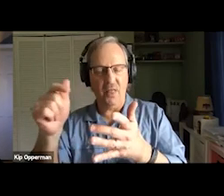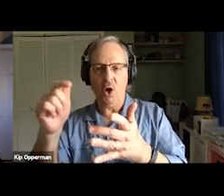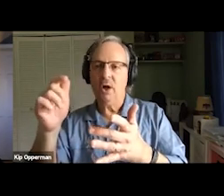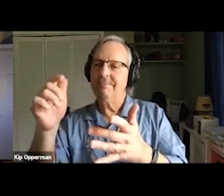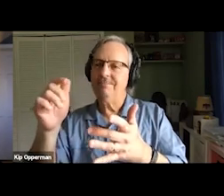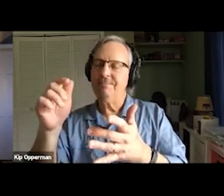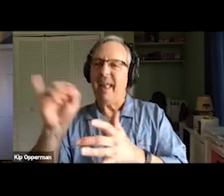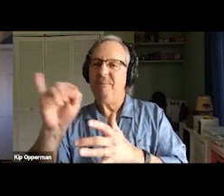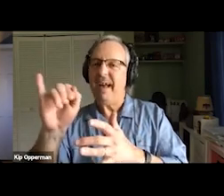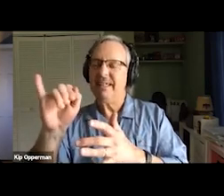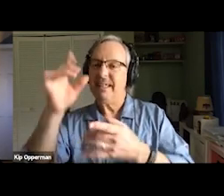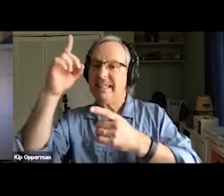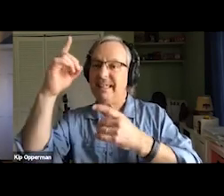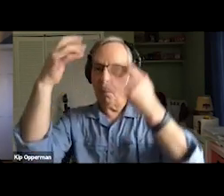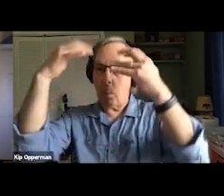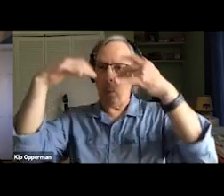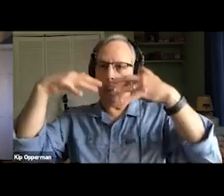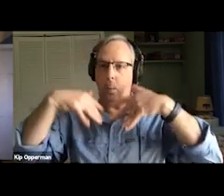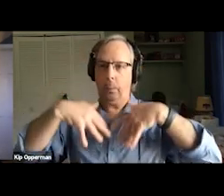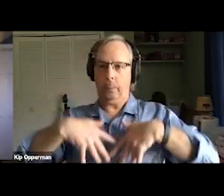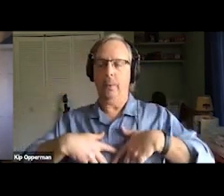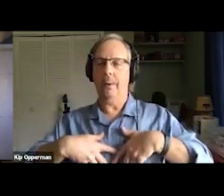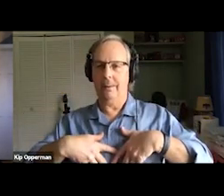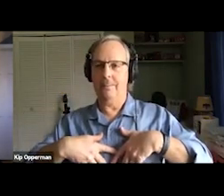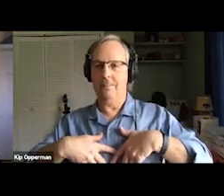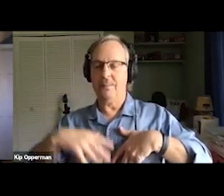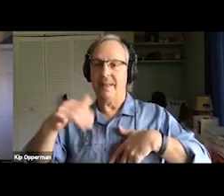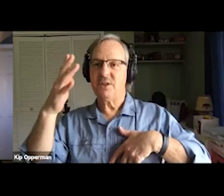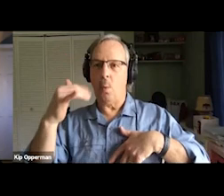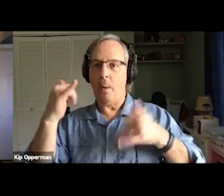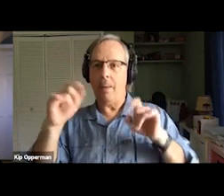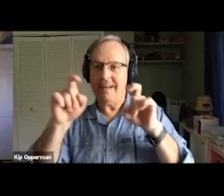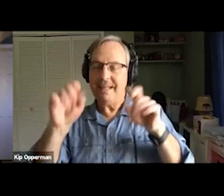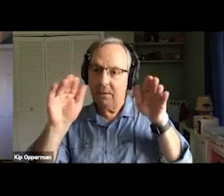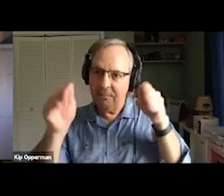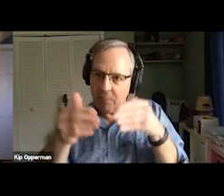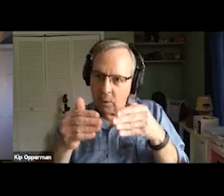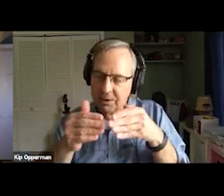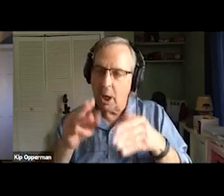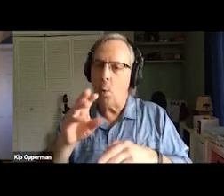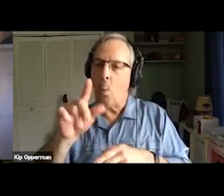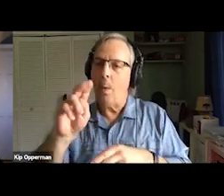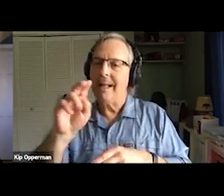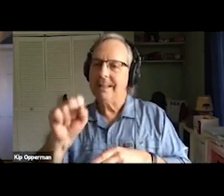Así que, de nuevo, hay un por qué detrás tenemos que centrarnos en este bienestar y resiliencia.